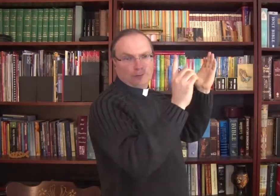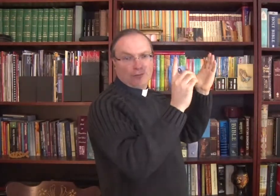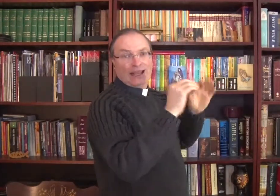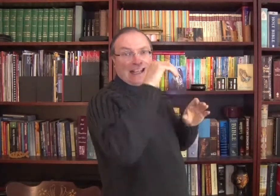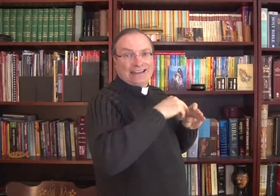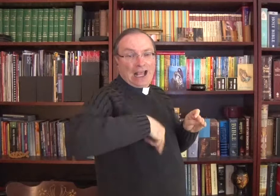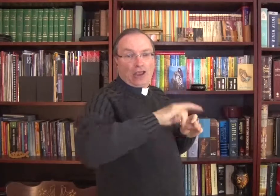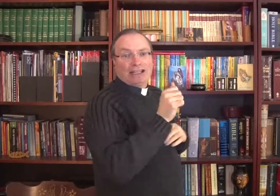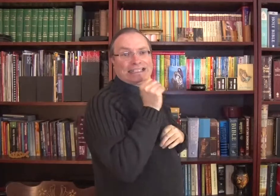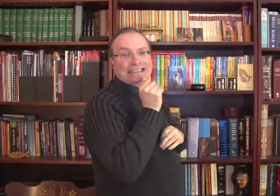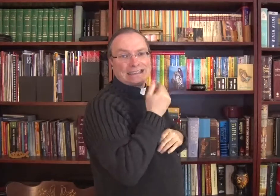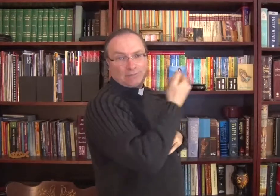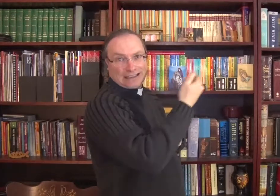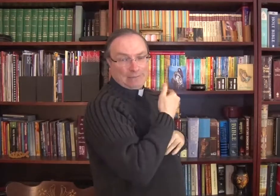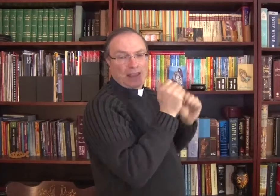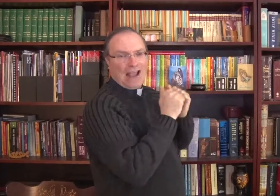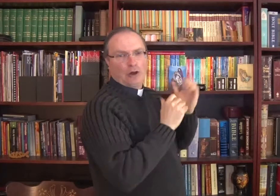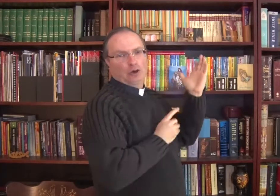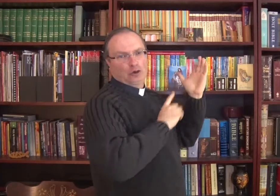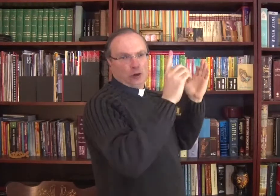Dans notre intimité avec Dieu,